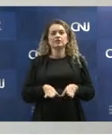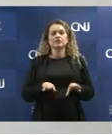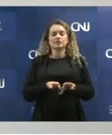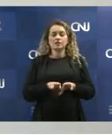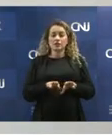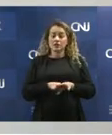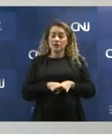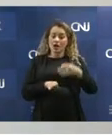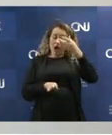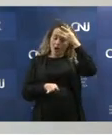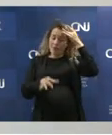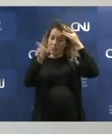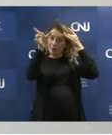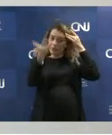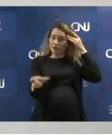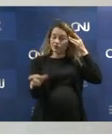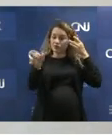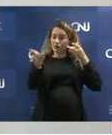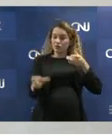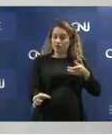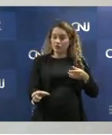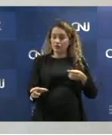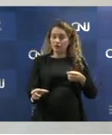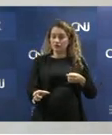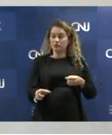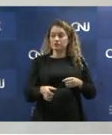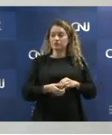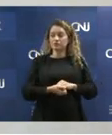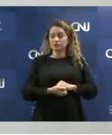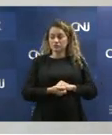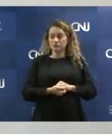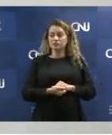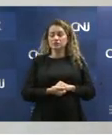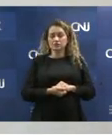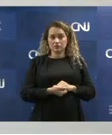que seria atinentes à prescrição da pretensão punitiva do presidente.